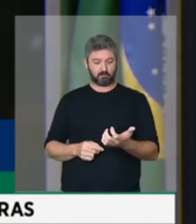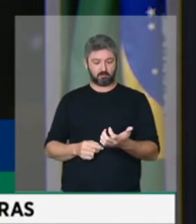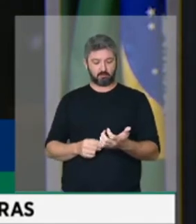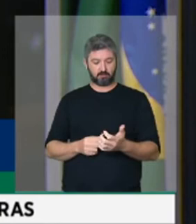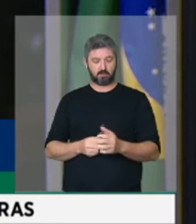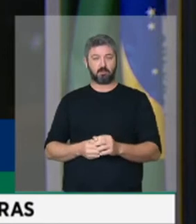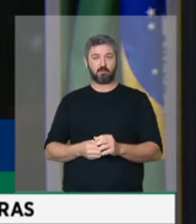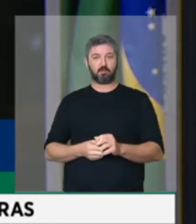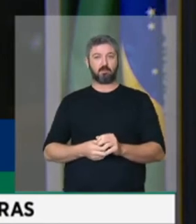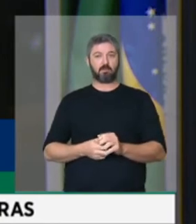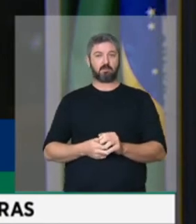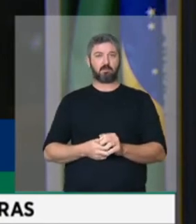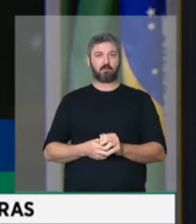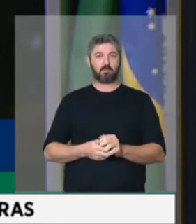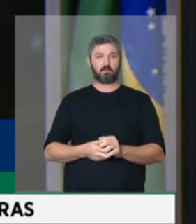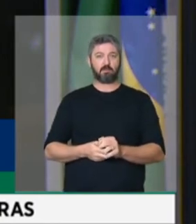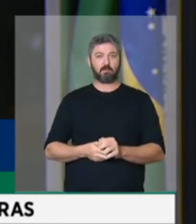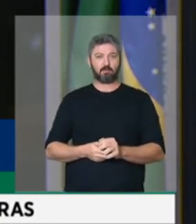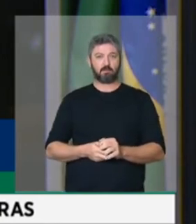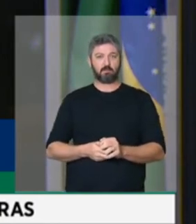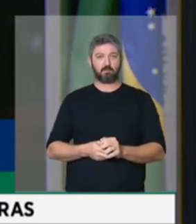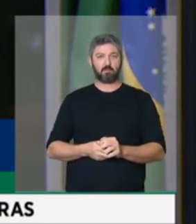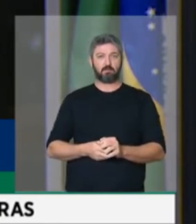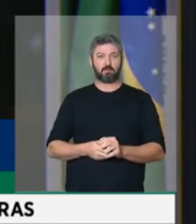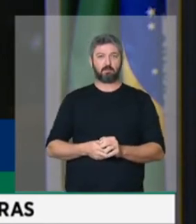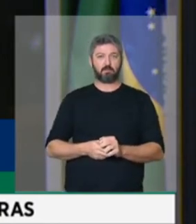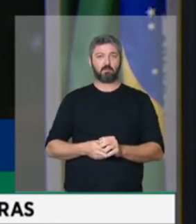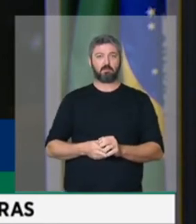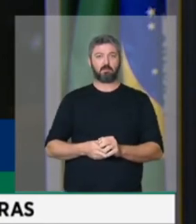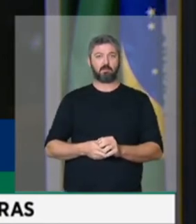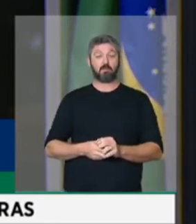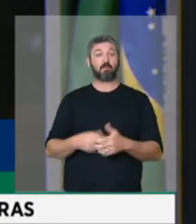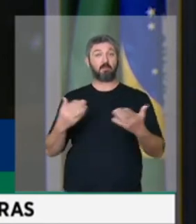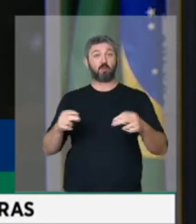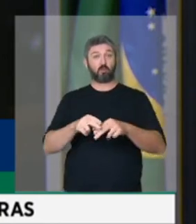O GOVERNO CONTINUA COM A GOLDEN SHARE, POSSIBILIDADE DE VETO DAS DECISÕES. NÃO TEM A MAIORIA, NÃO VAI SER O DONO